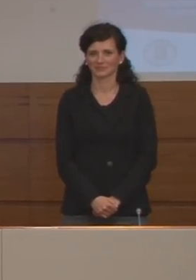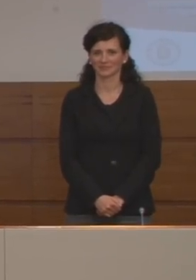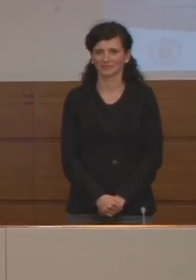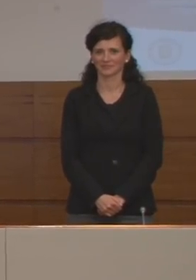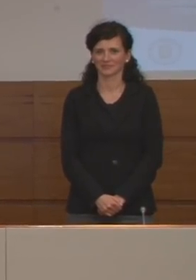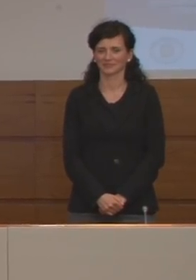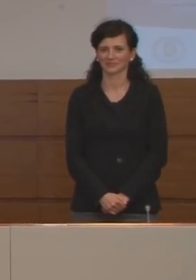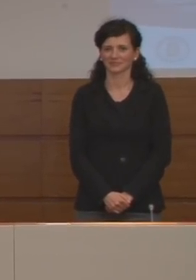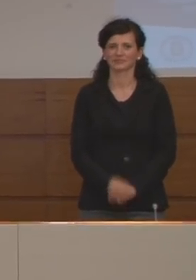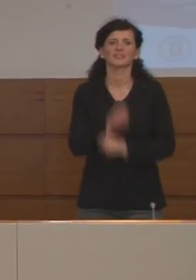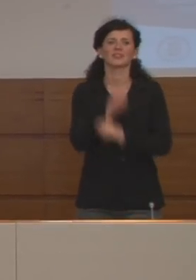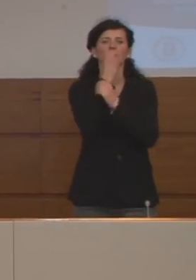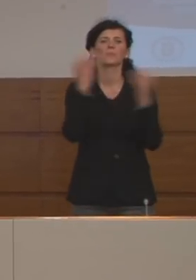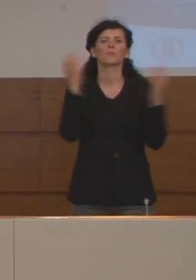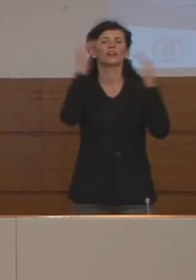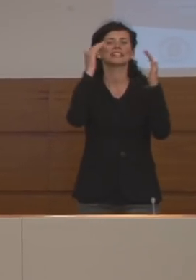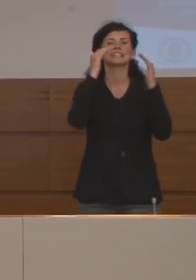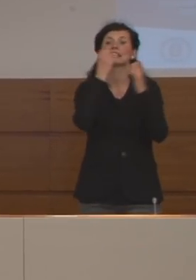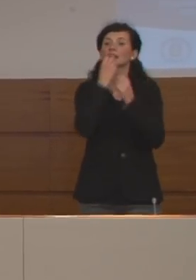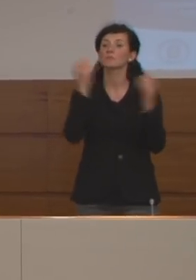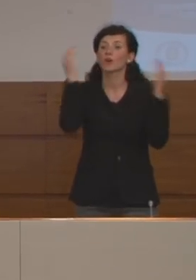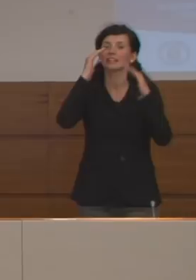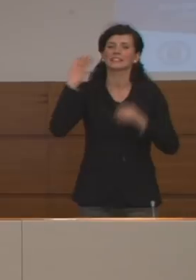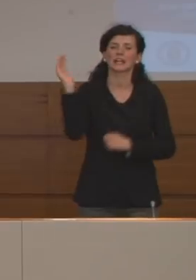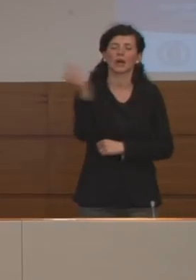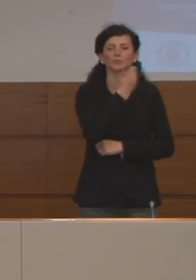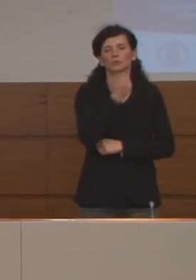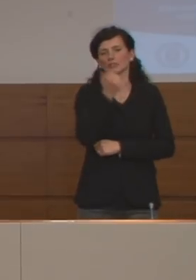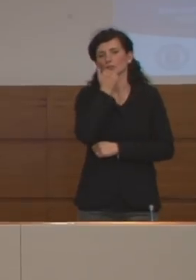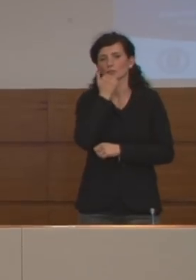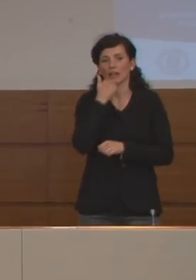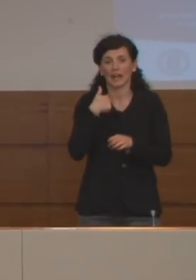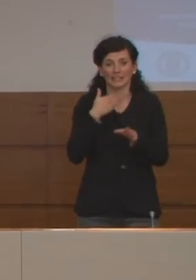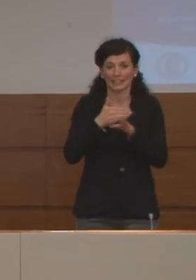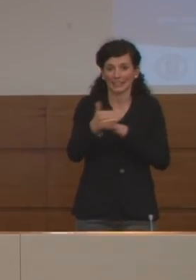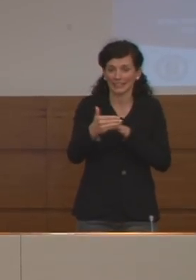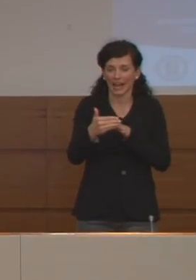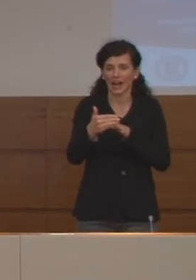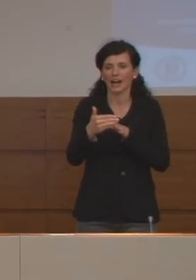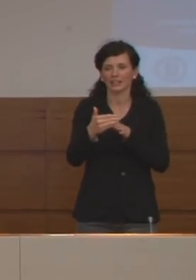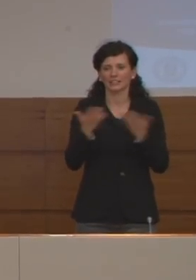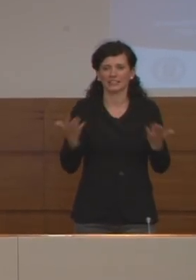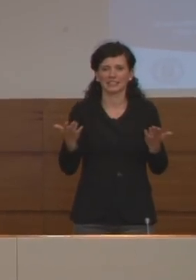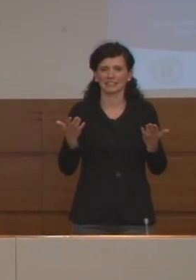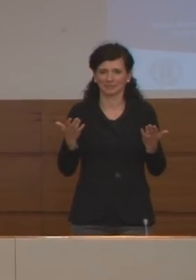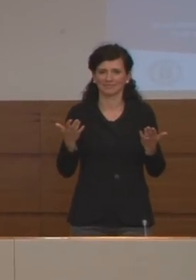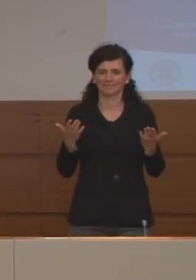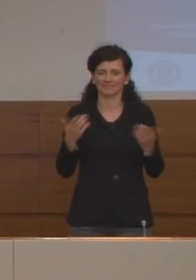Buonasera, buonasera a tutti. Scusate il ritardo ma come sapete rientro adesso